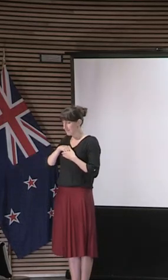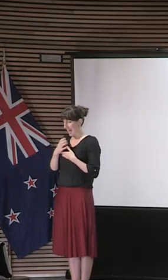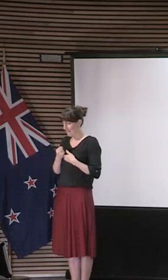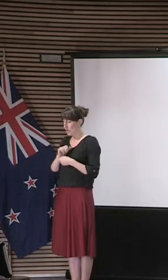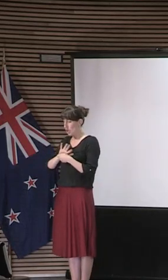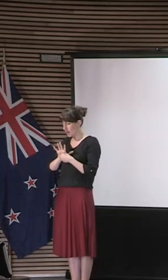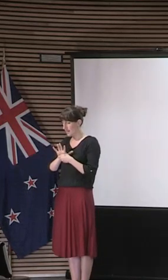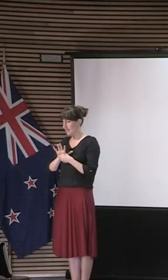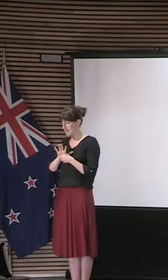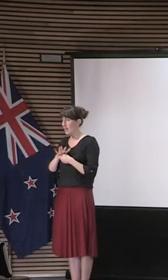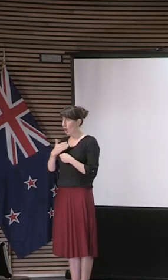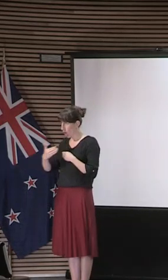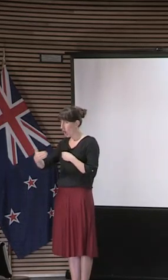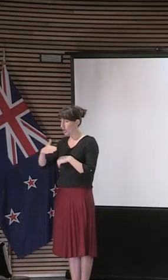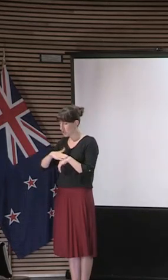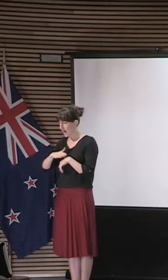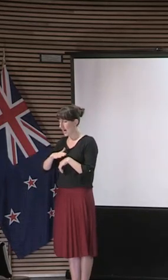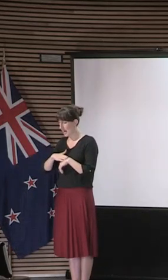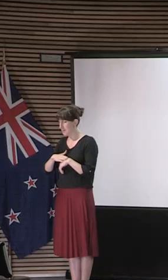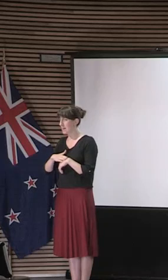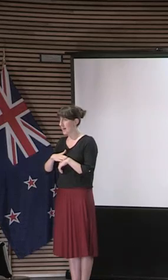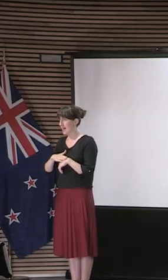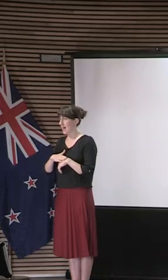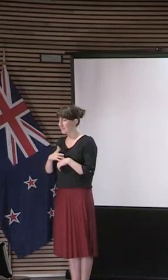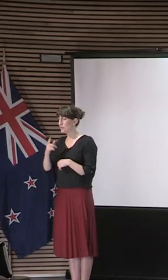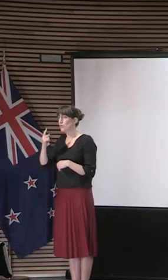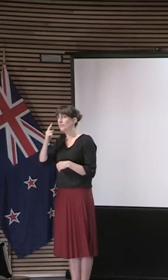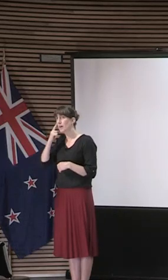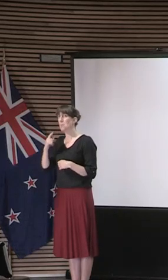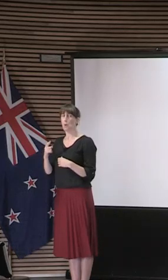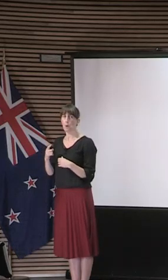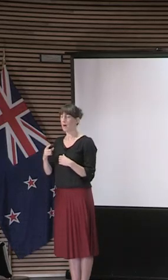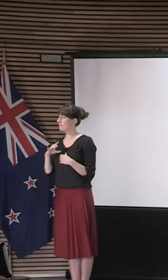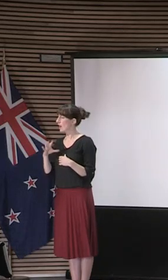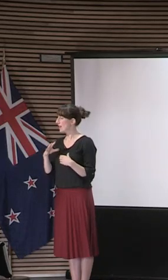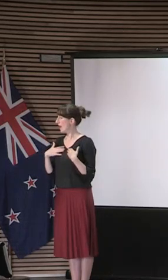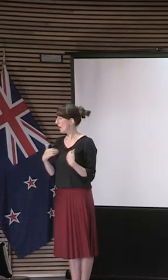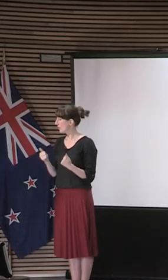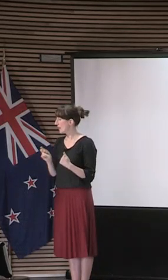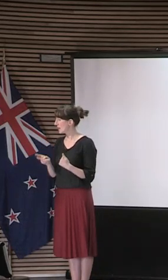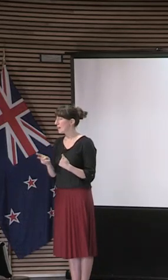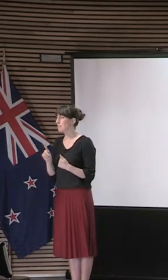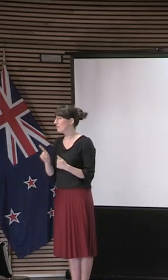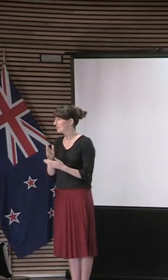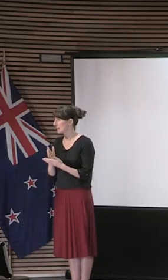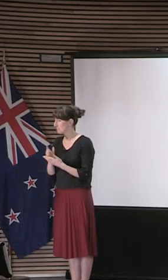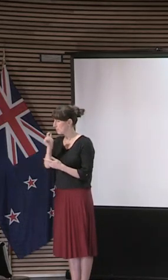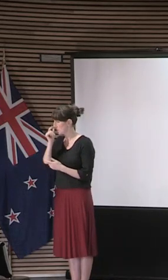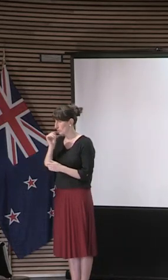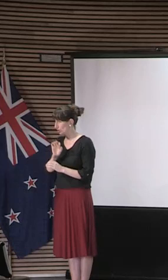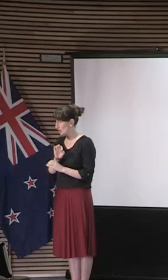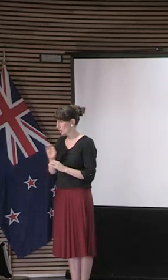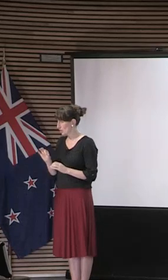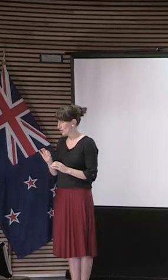atu, ka tukuna atu e au ki a Dr